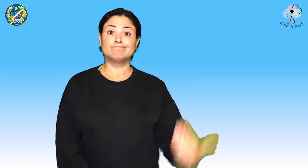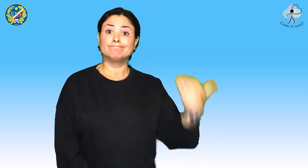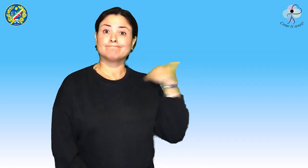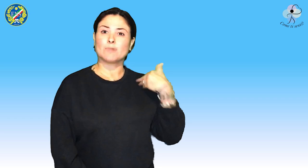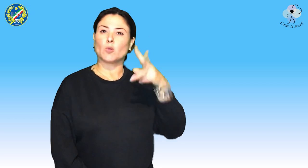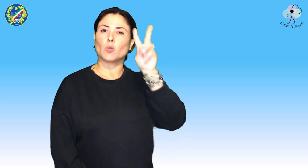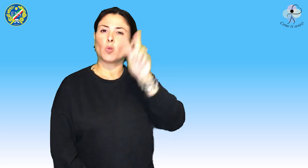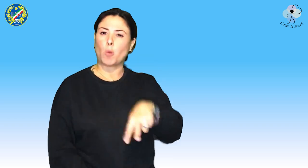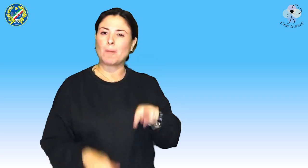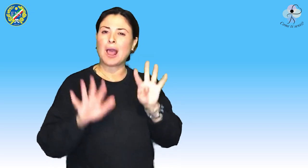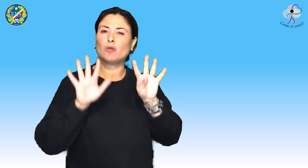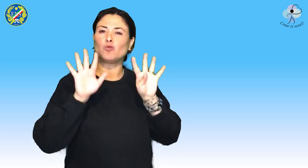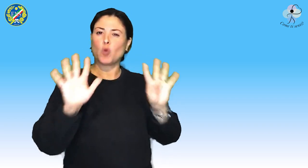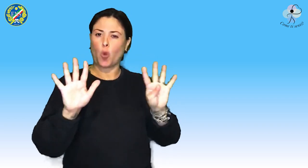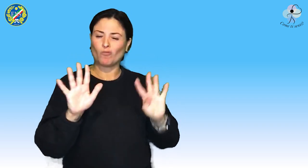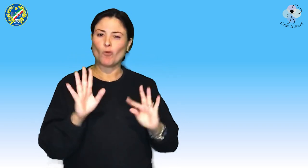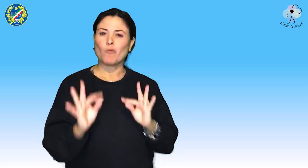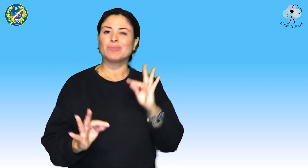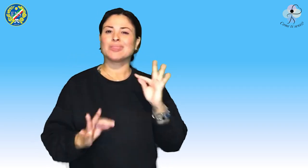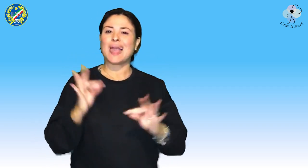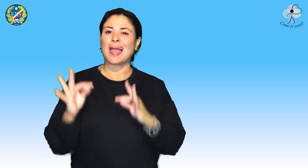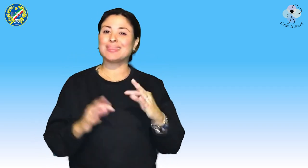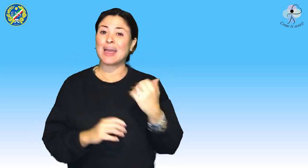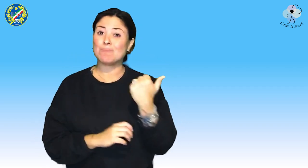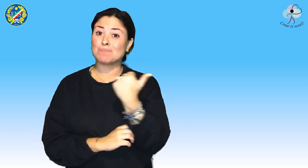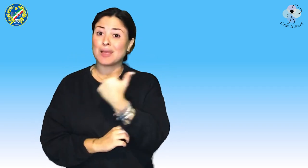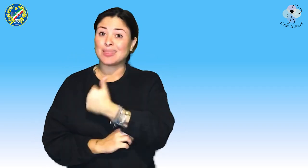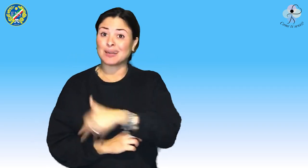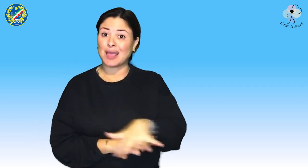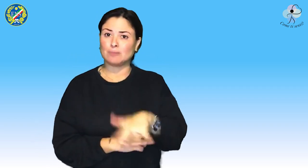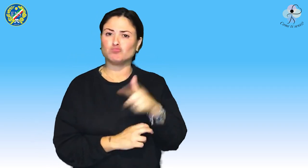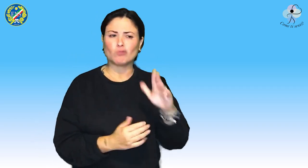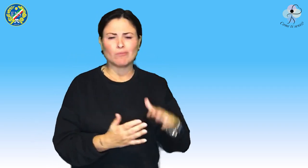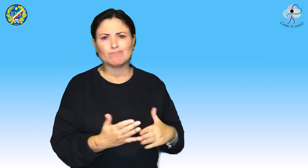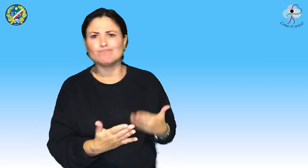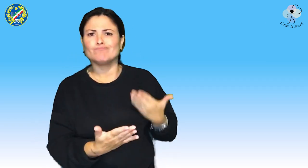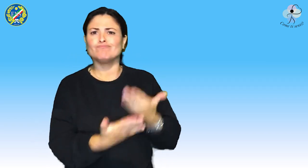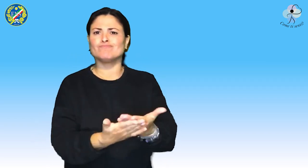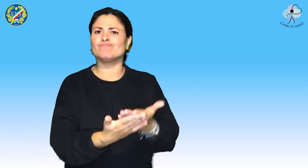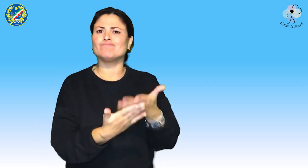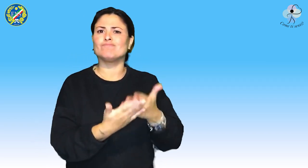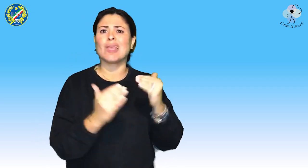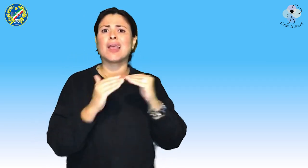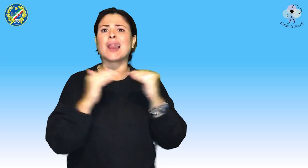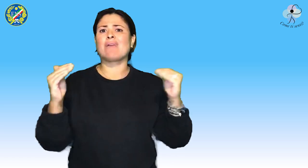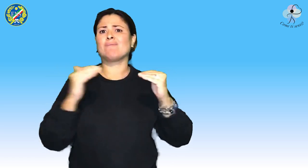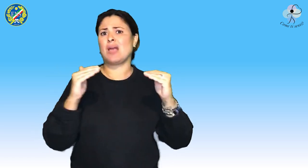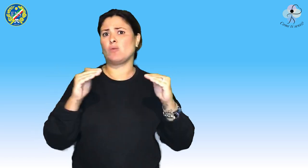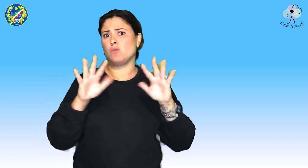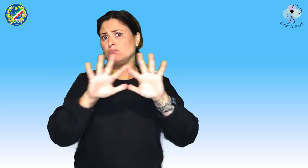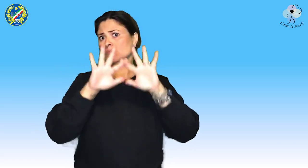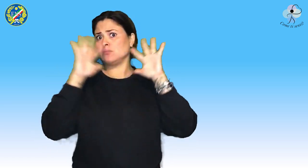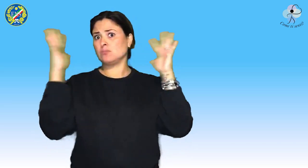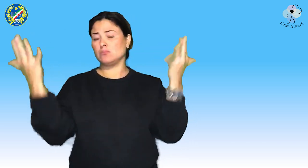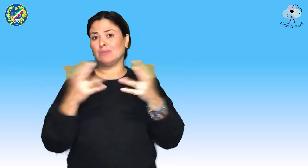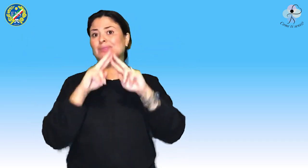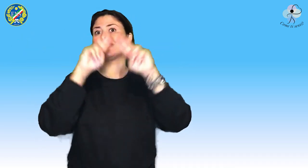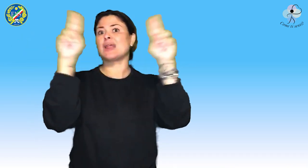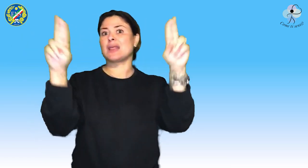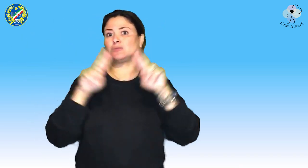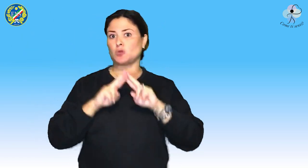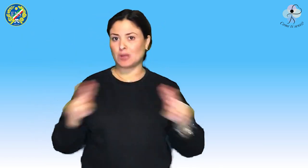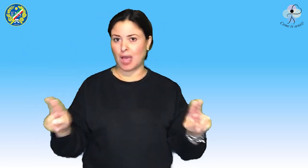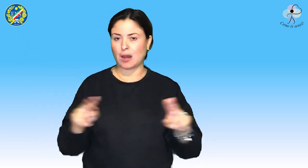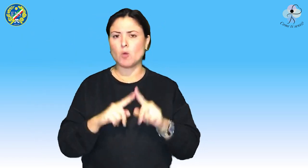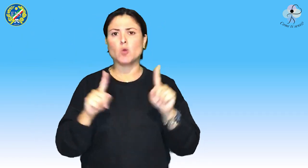Dal 2009 la dieta mediterranea è stata presentata a livello internazionale